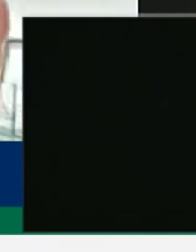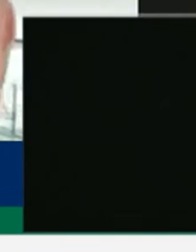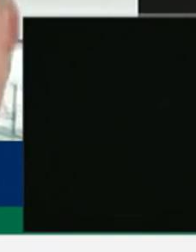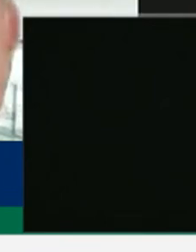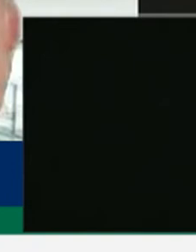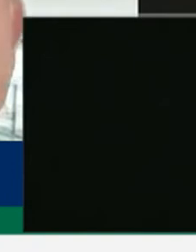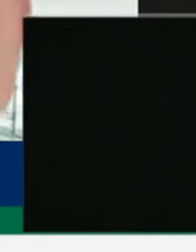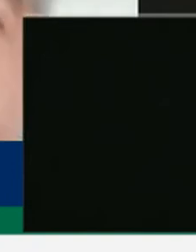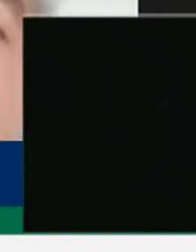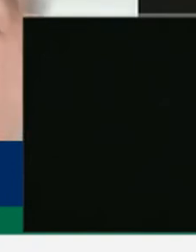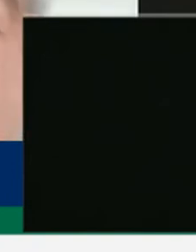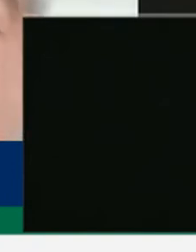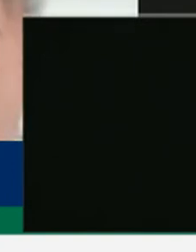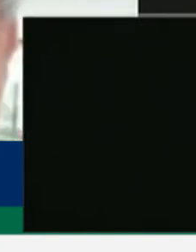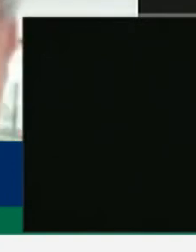NORDESTE É UM EXPERIÊNCIA